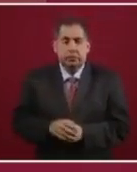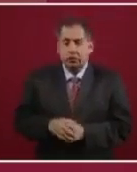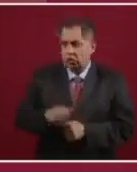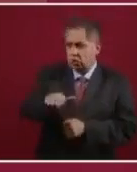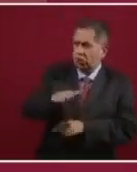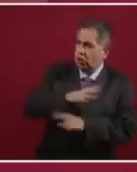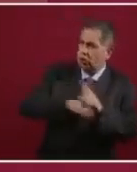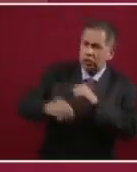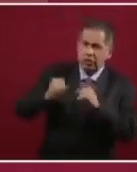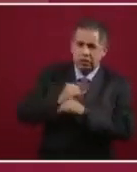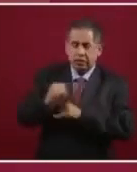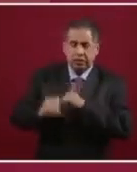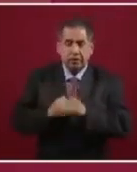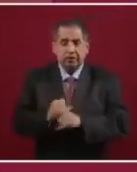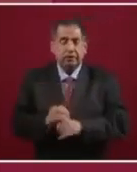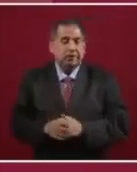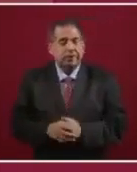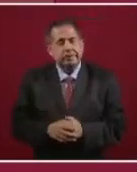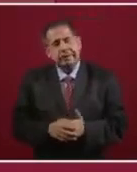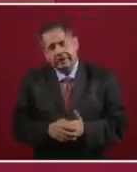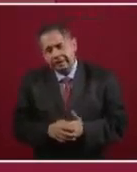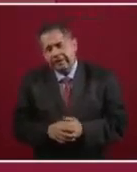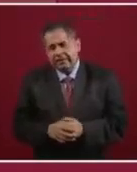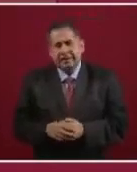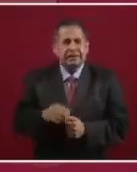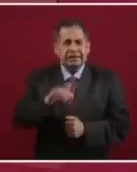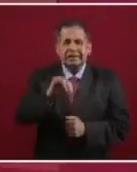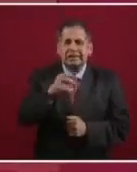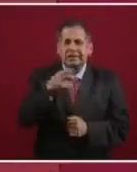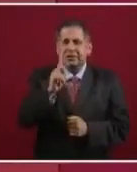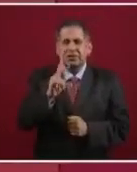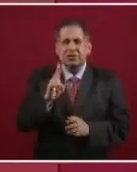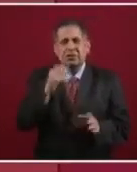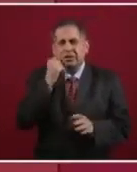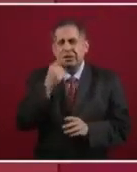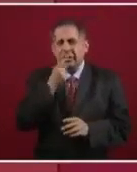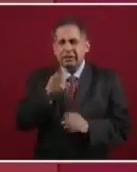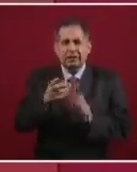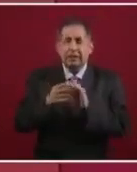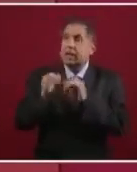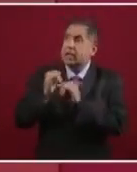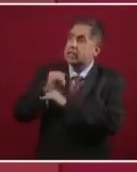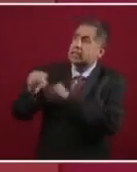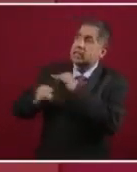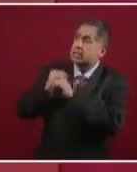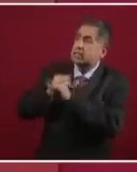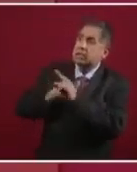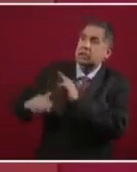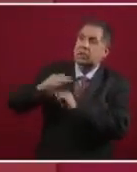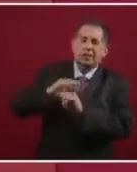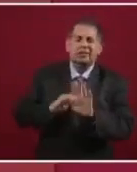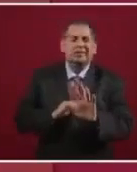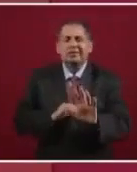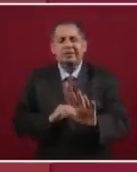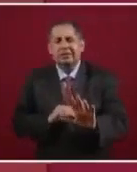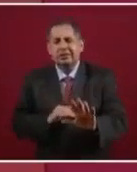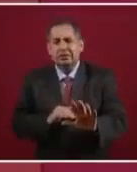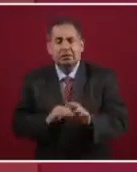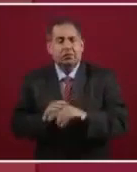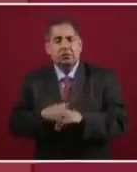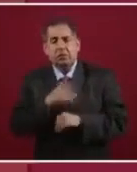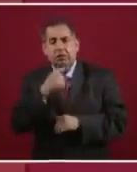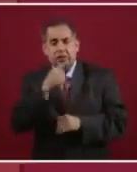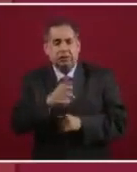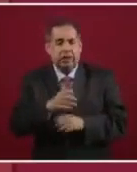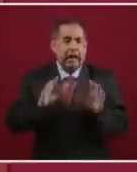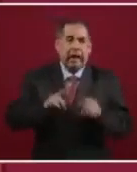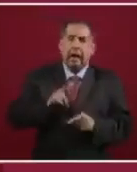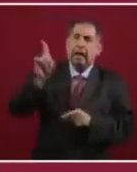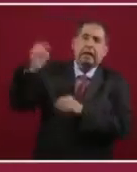Sí, pero no quiero mencionarlo, porque entonces van a decir que ya le estoy echando la culpa